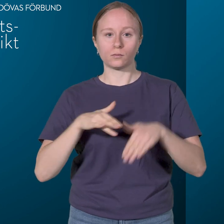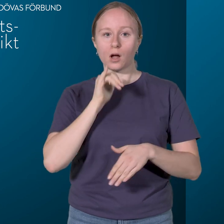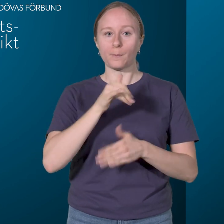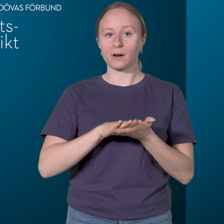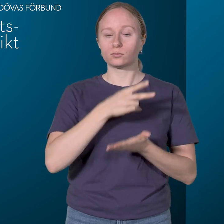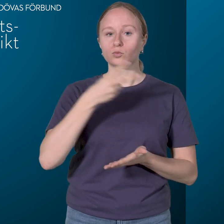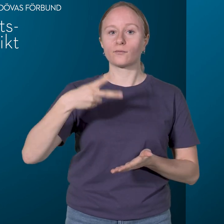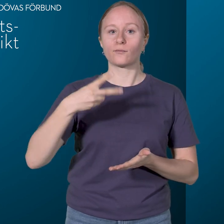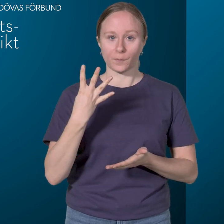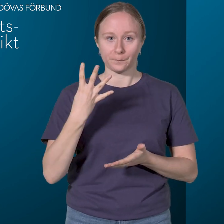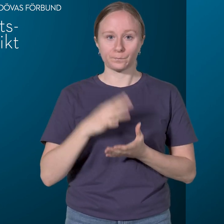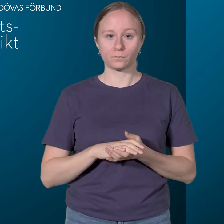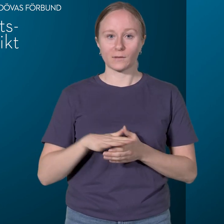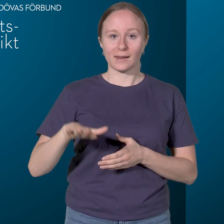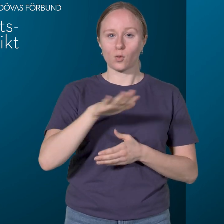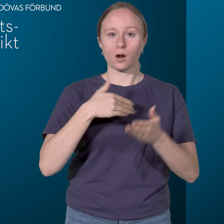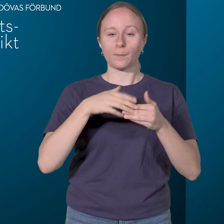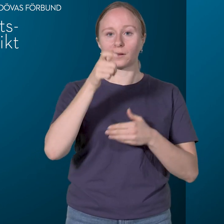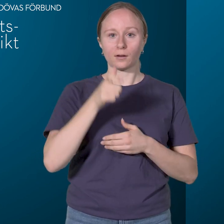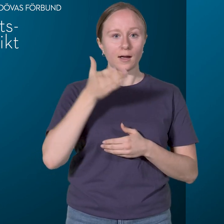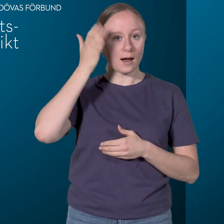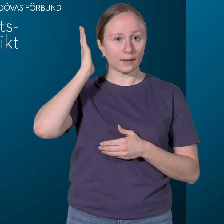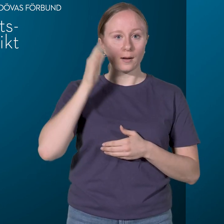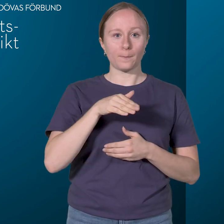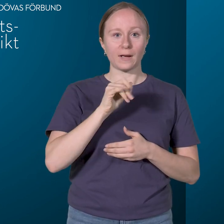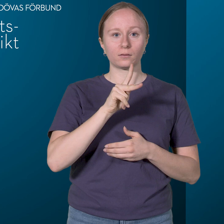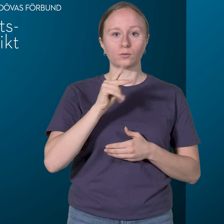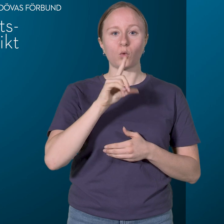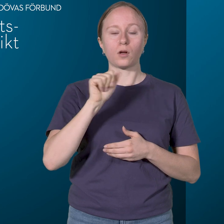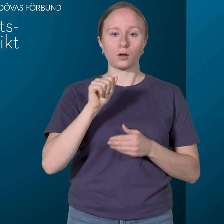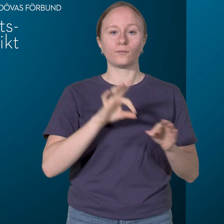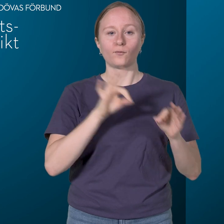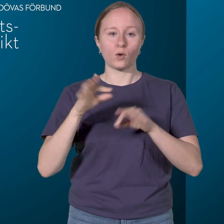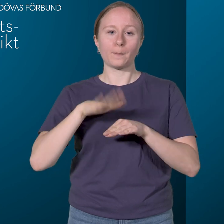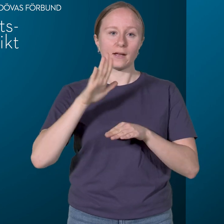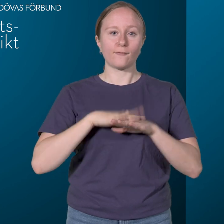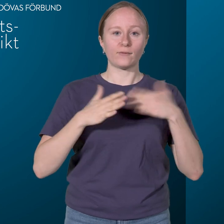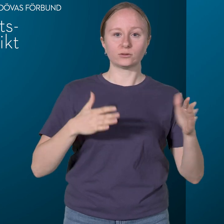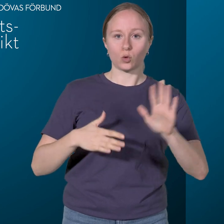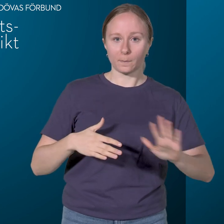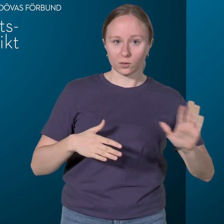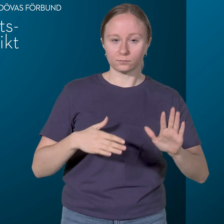vid utgången av april 2024. Regionarbetare Heli Mikkola flyttar till ett mer västligt område.